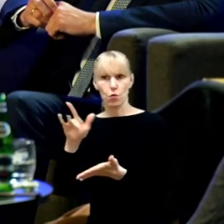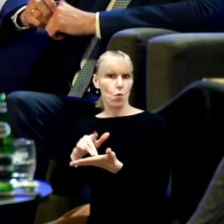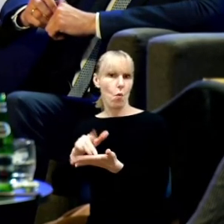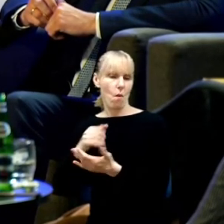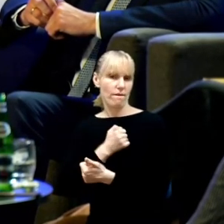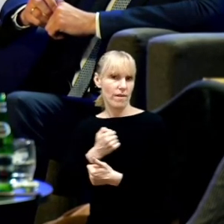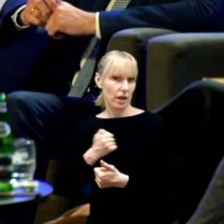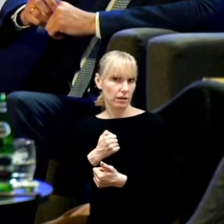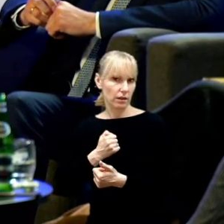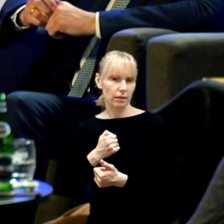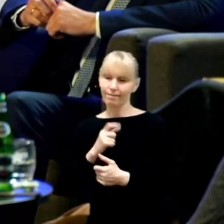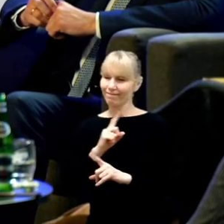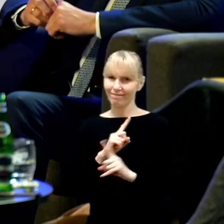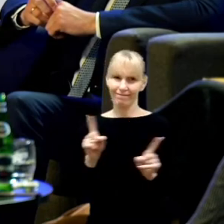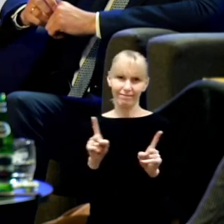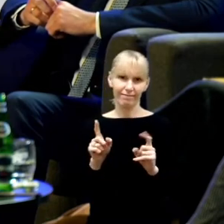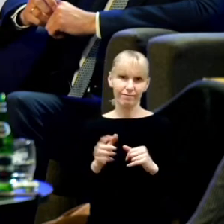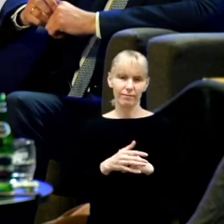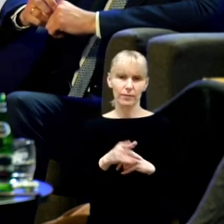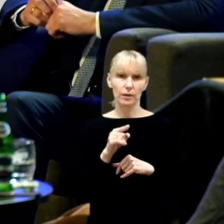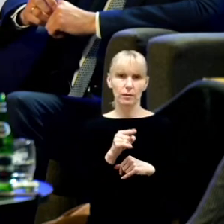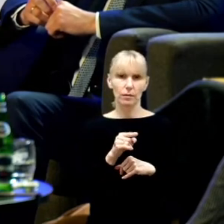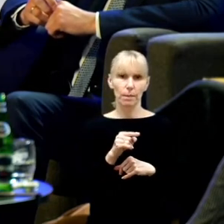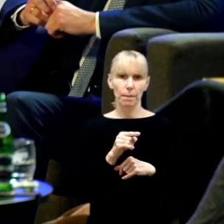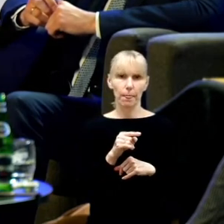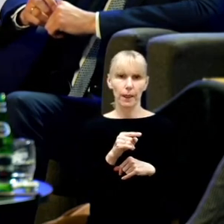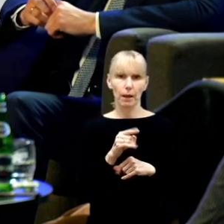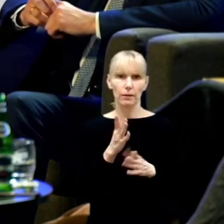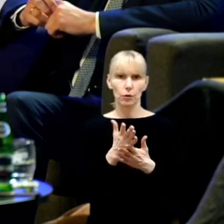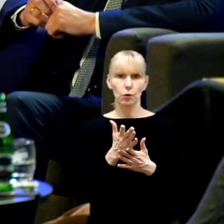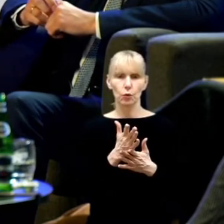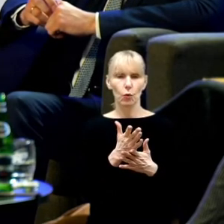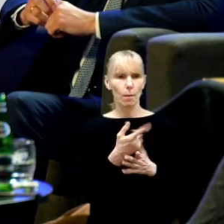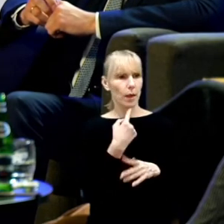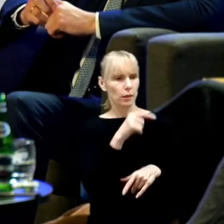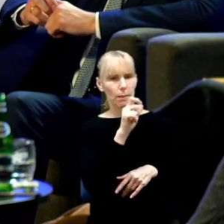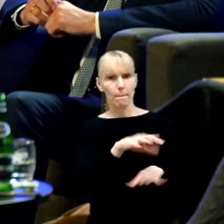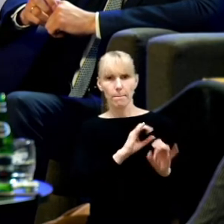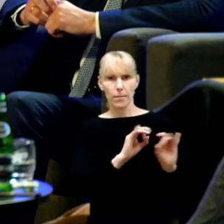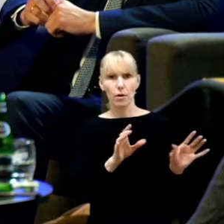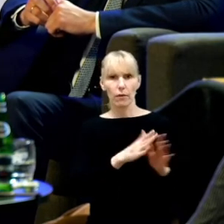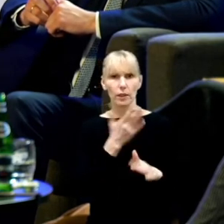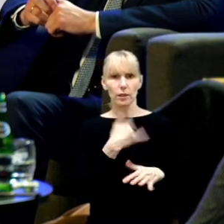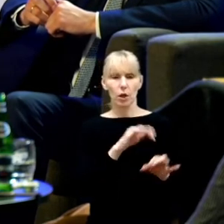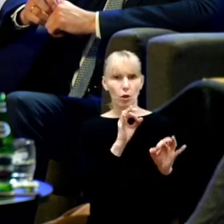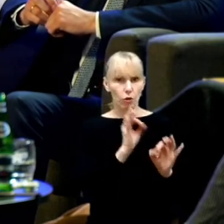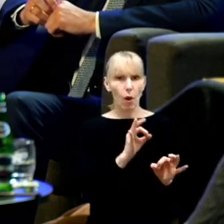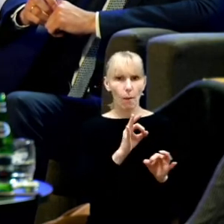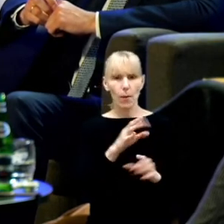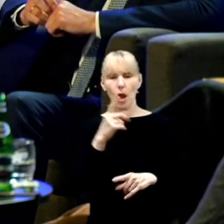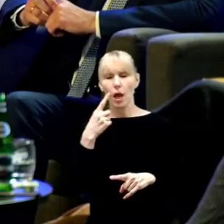Nie, absolutnie. To, co tutaj Pani profesor też powiedziała, dobra i zła architektura kosztuje to samo, ale jest jedna bardzo ważna rzecz.